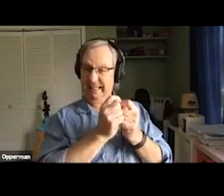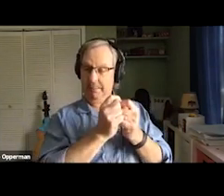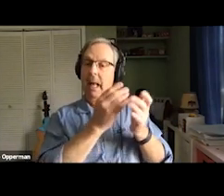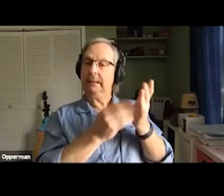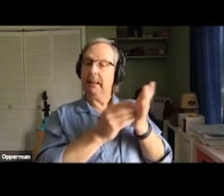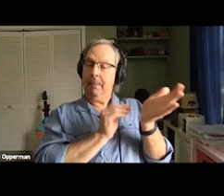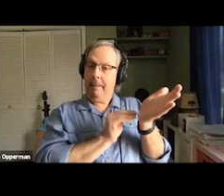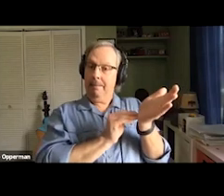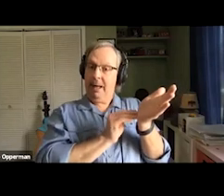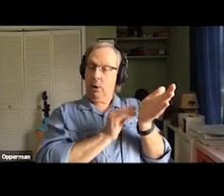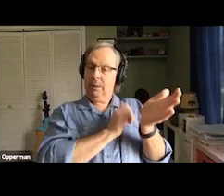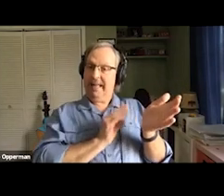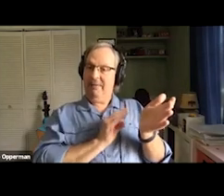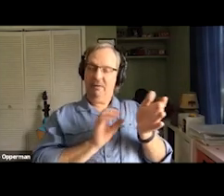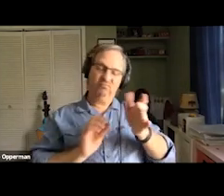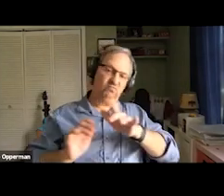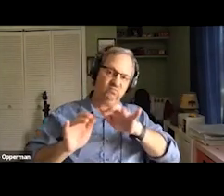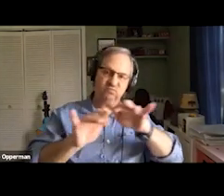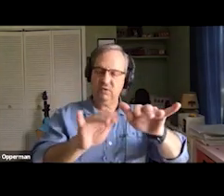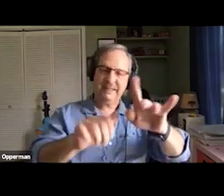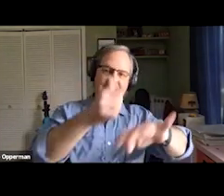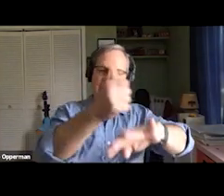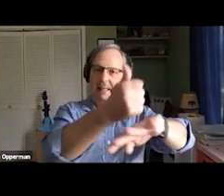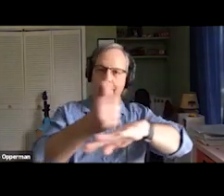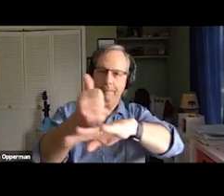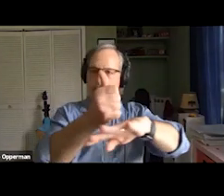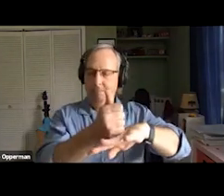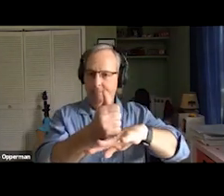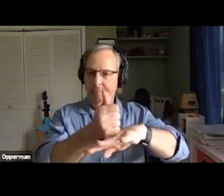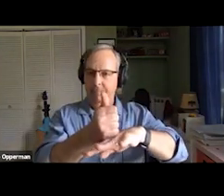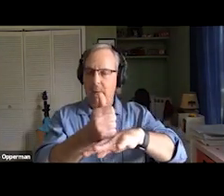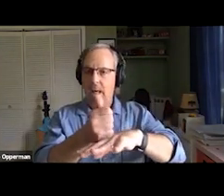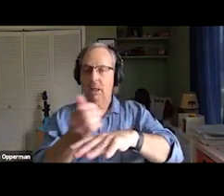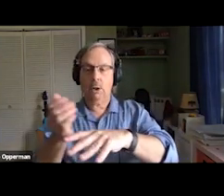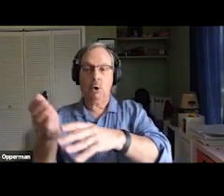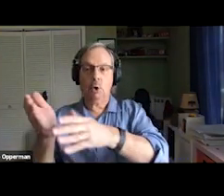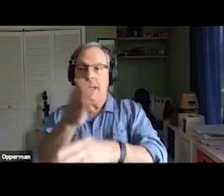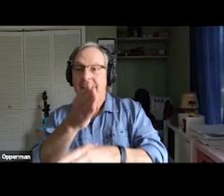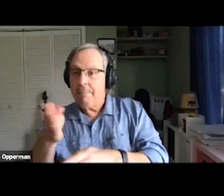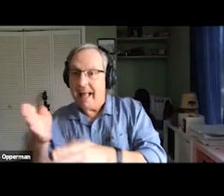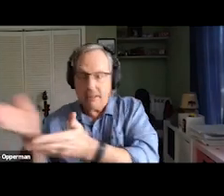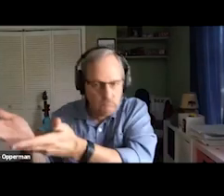lo prepararon. Llegaron los suministros, se crearon las salas de examen,